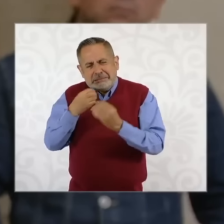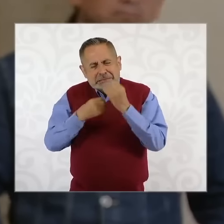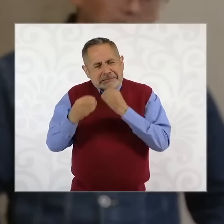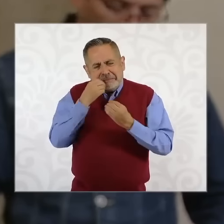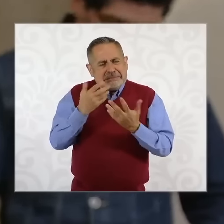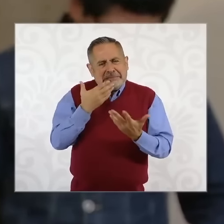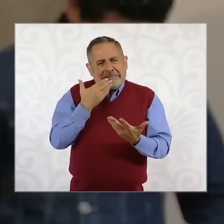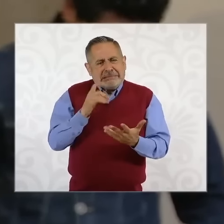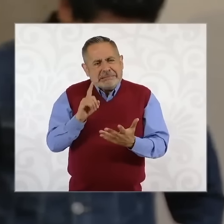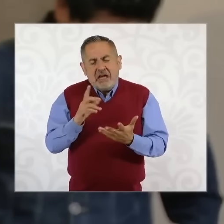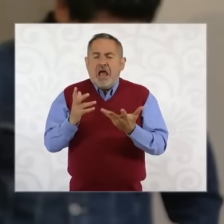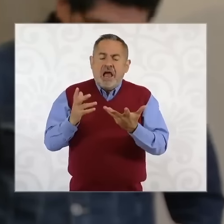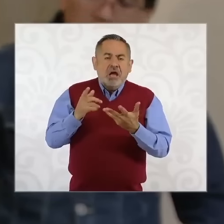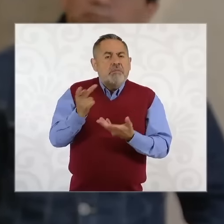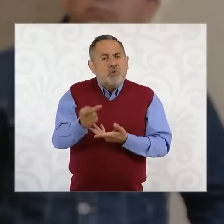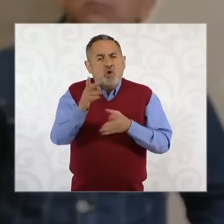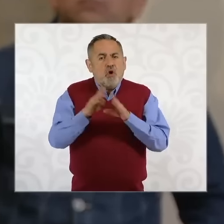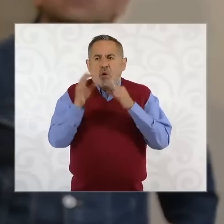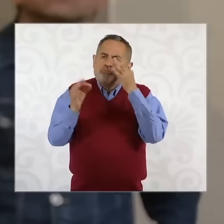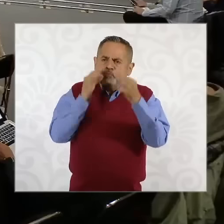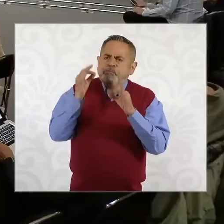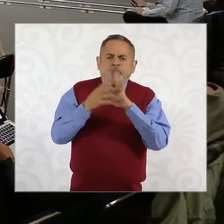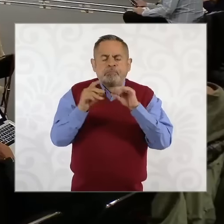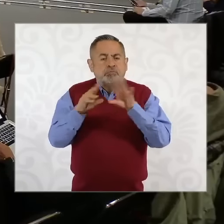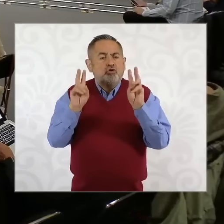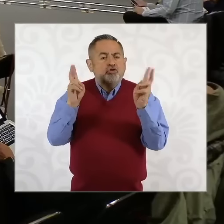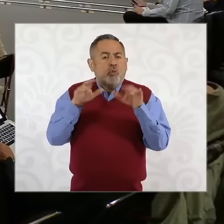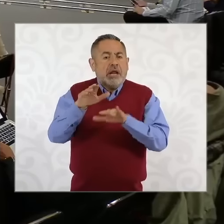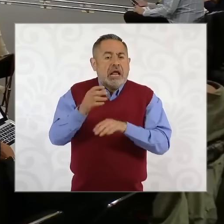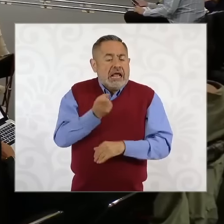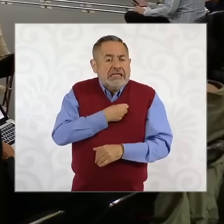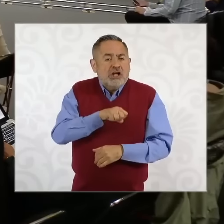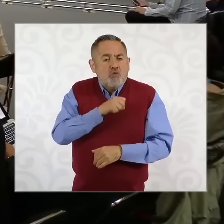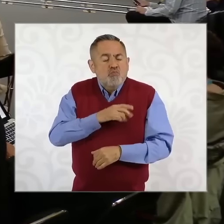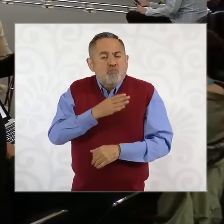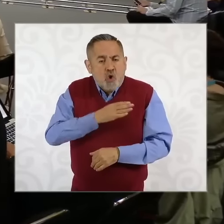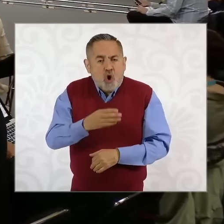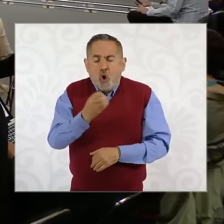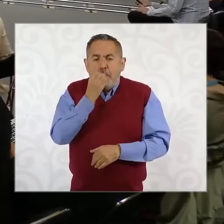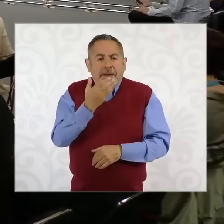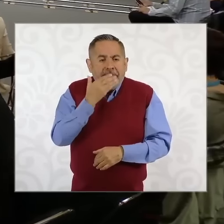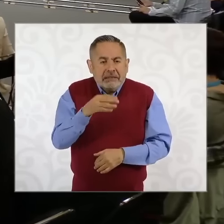ese sentido, ¿cómo va esa campaña para el tema de reducir eh el consumo de alimentos chatarra